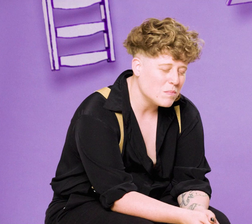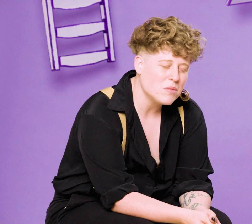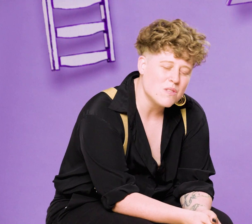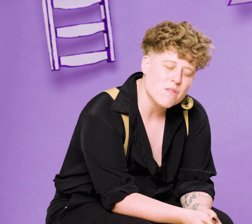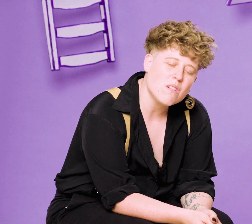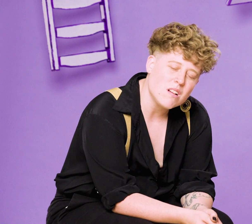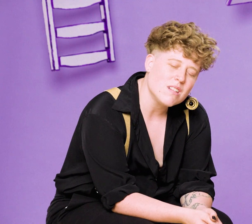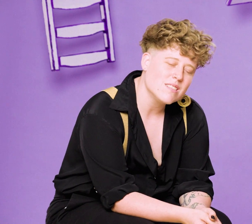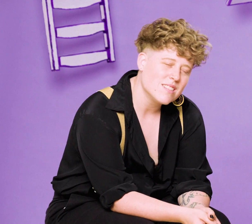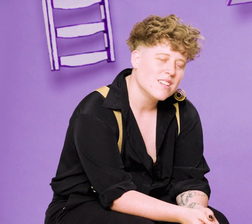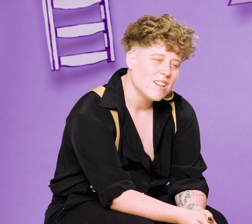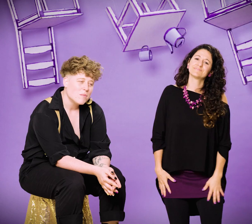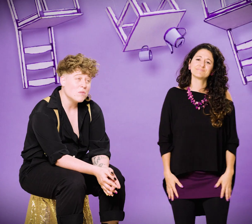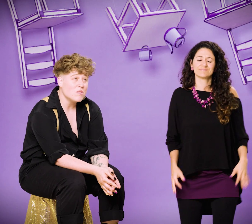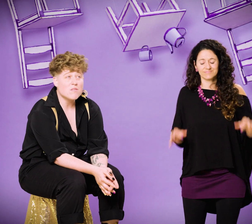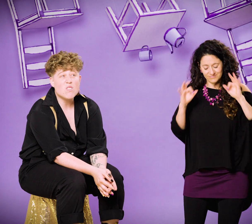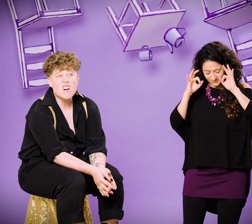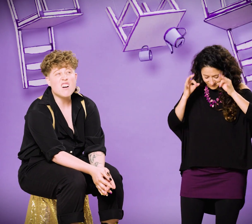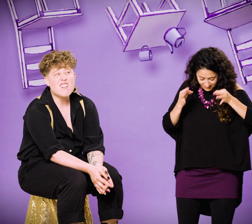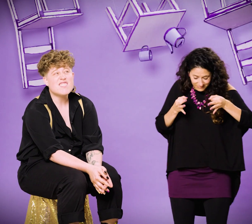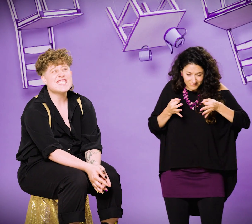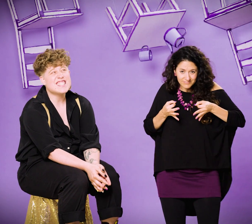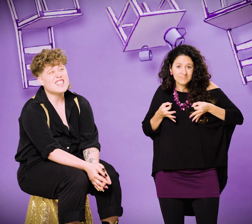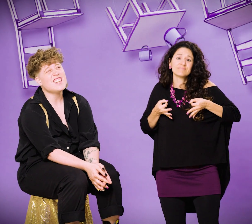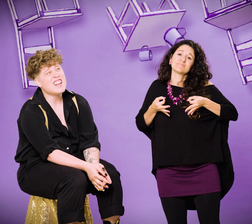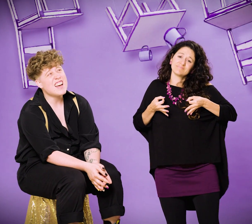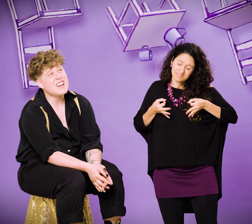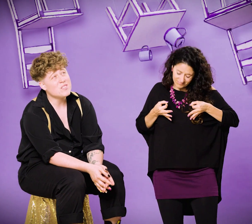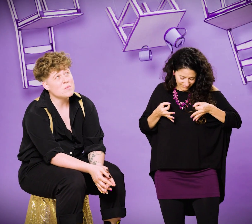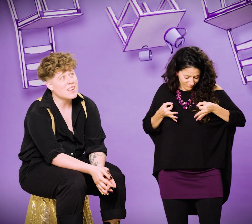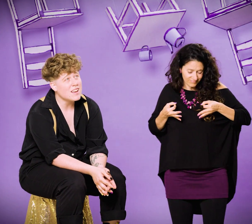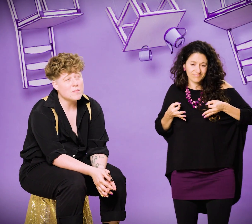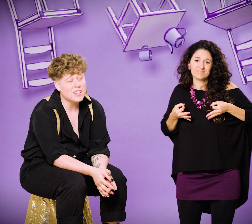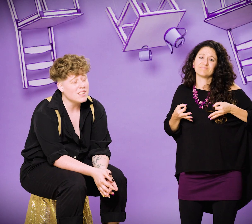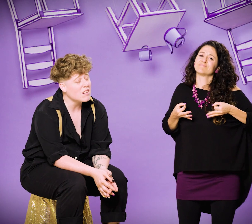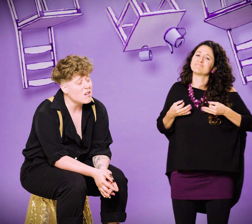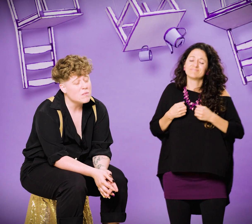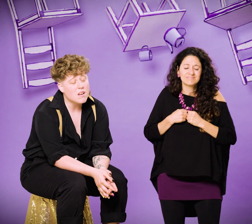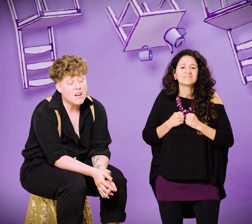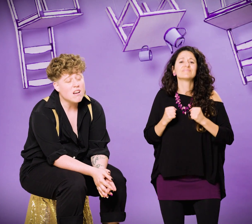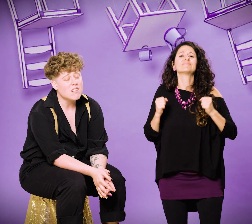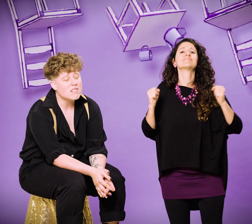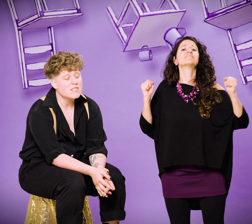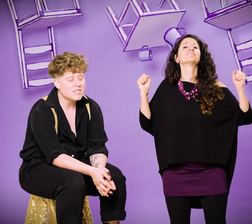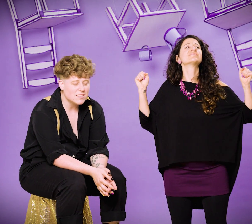Pour voir, pour voir Si la lumière brille l’autre bord